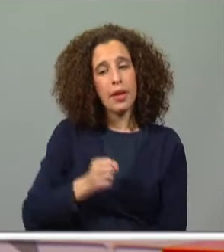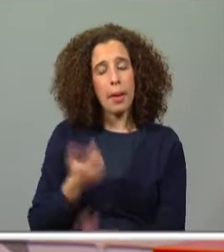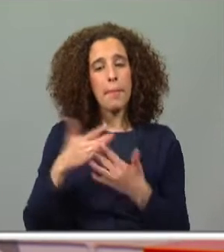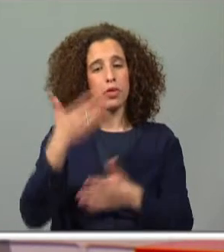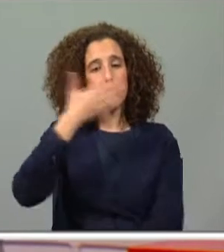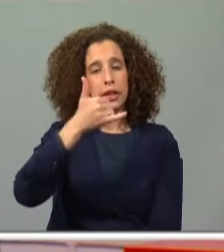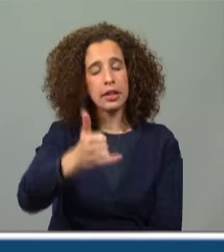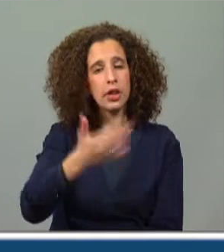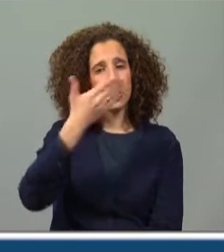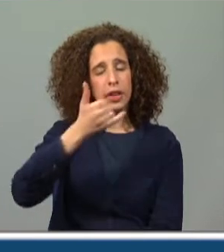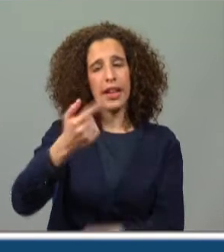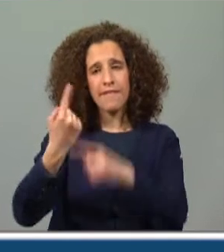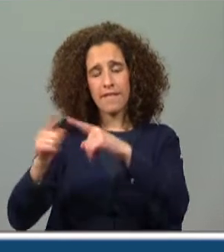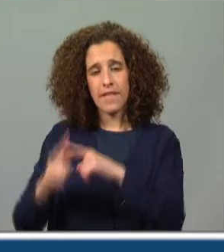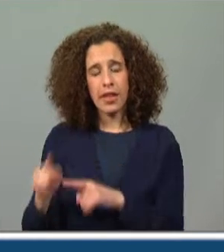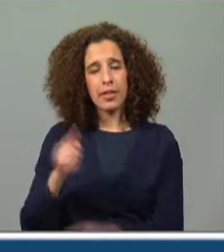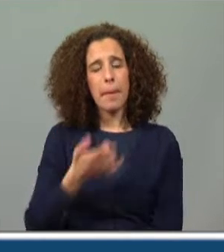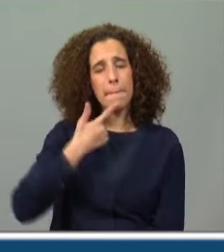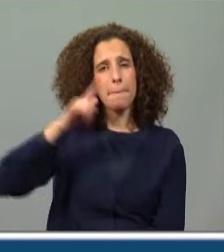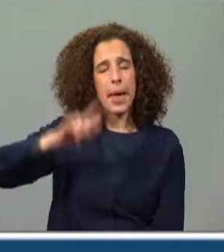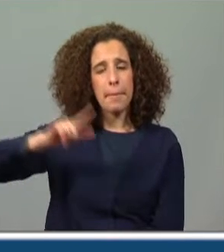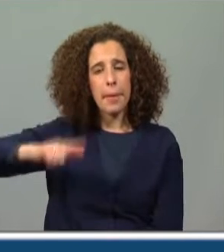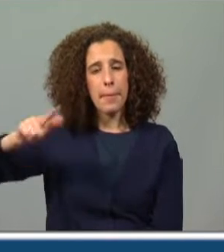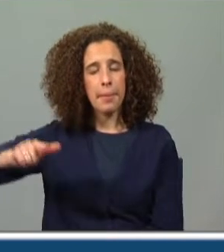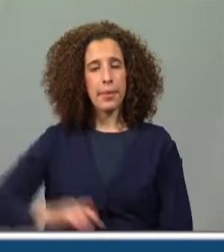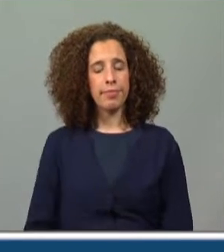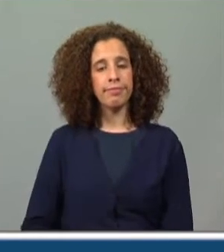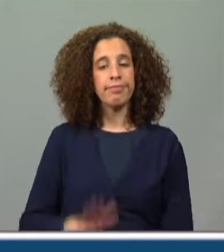seguinte nos dias seguintes aquilo ia repetir-se e seriam mais tarde da sua 接下來的幾天重複自己，以後會是你的